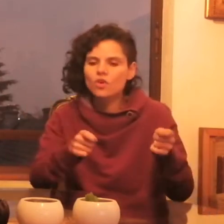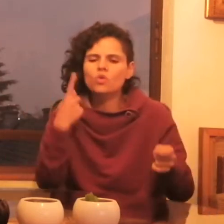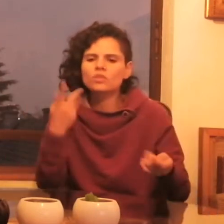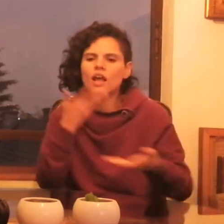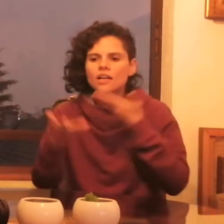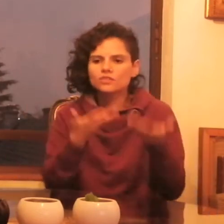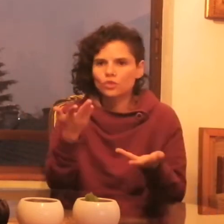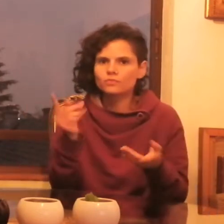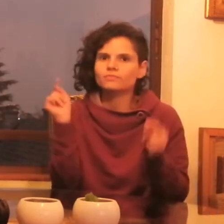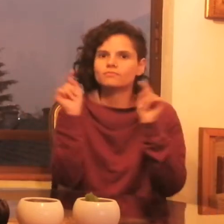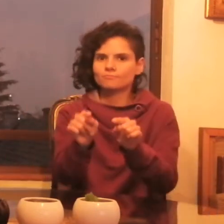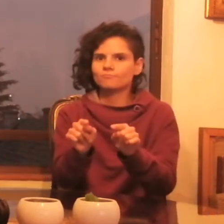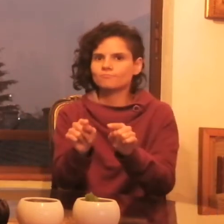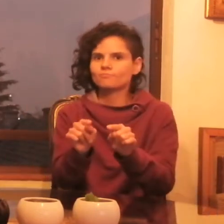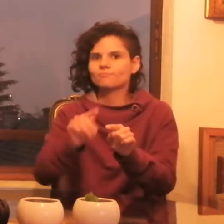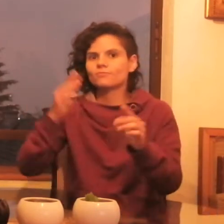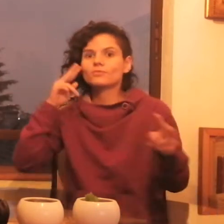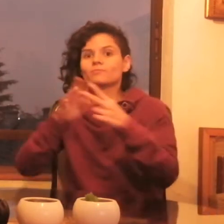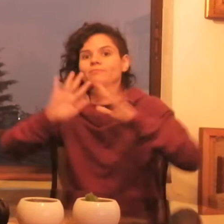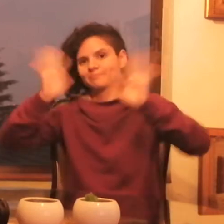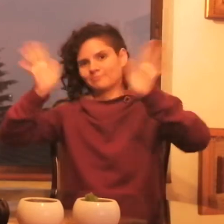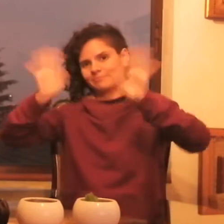así que nos escuchamos que estén muy bien, adiós.